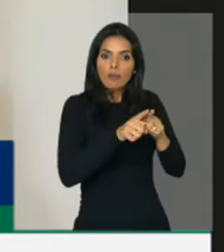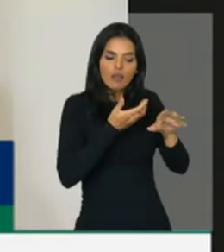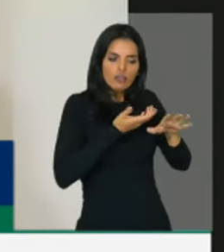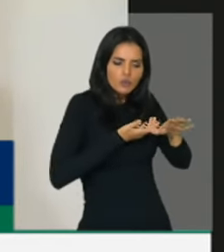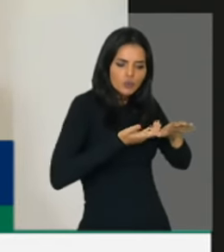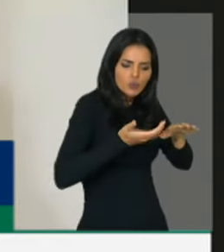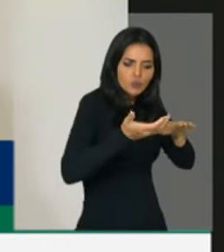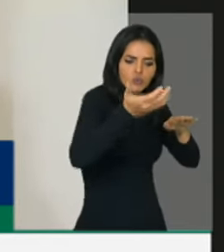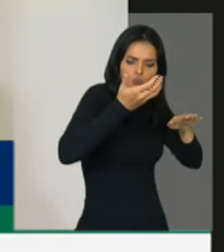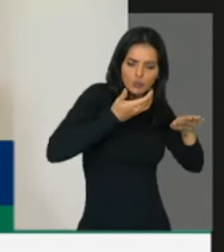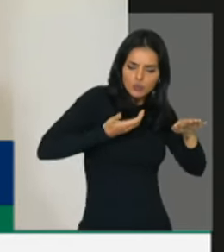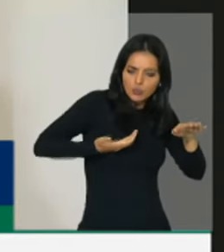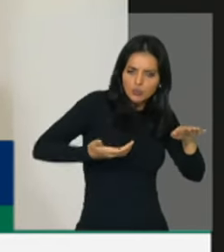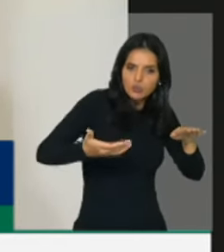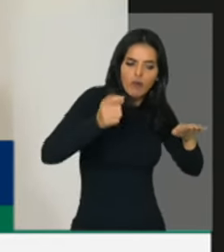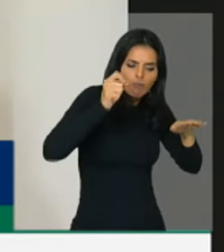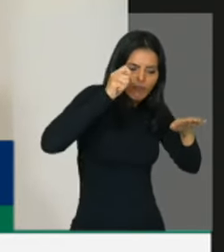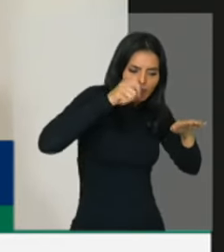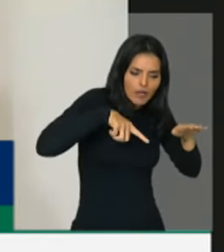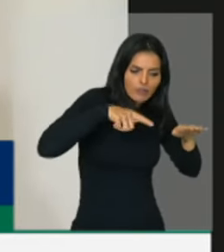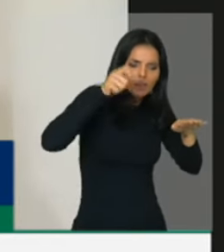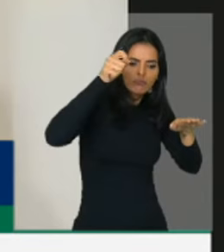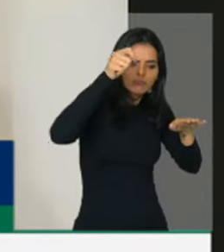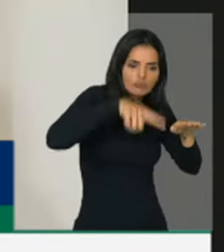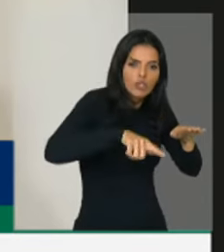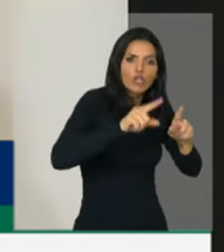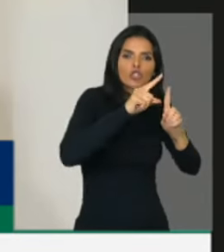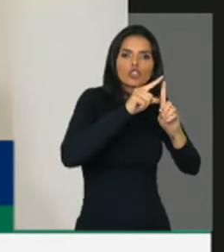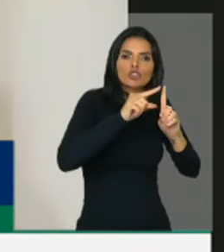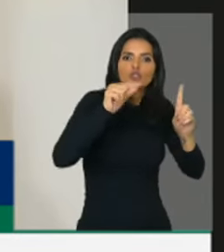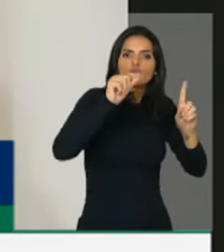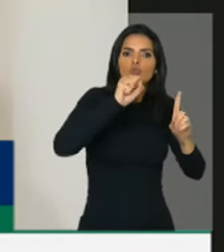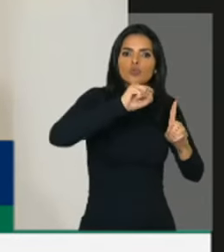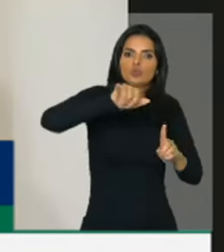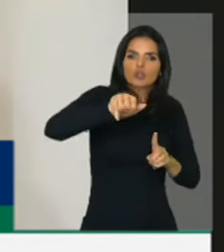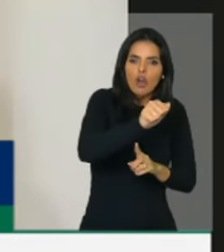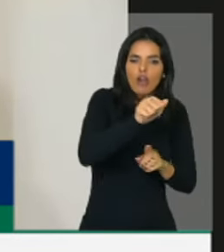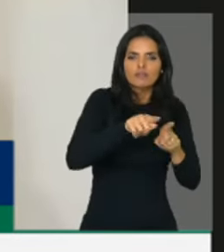PLANTANDO MILHO, ME CRIEI NA LIDA DA ROÇA E EU QUERO PASSAR UMA RECEITA PARA SALVAR